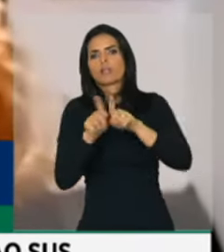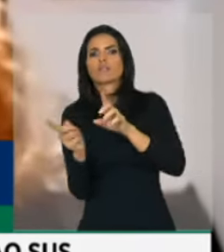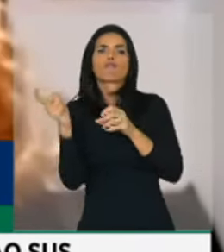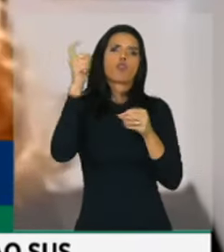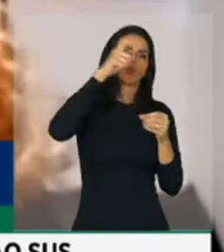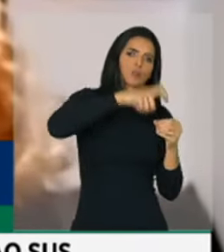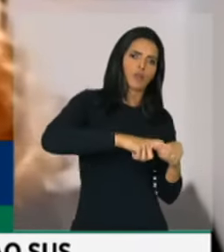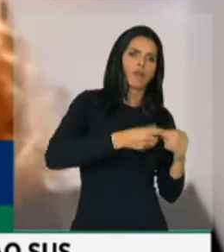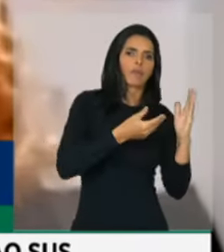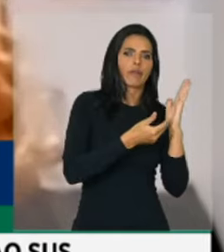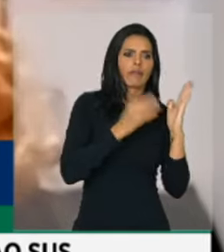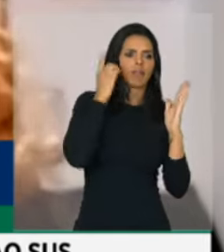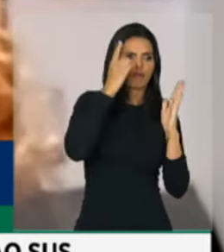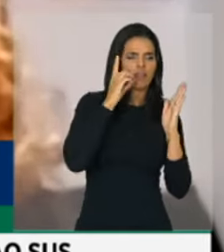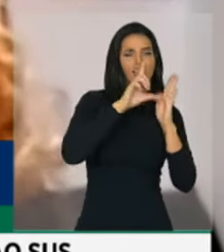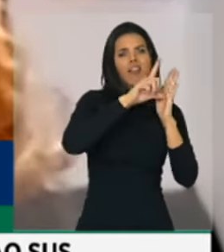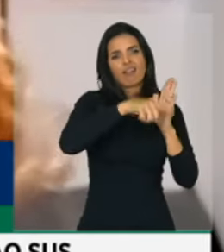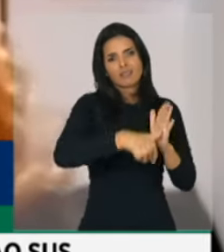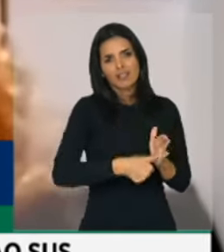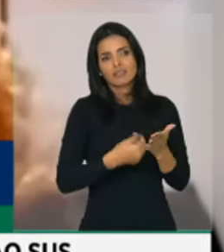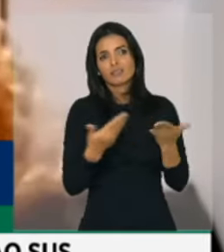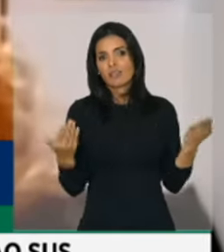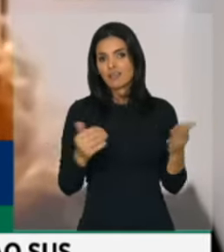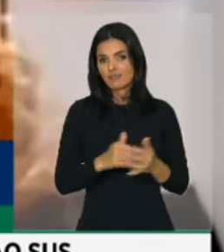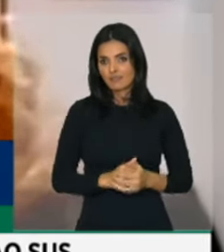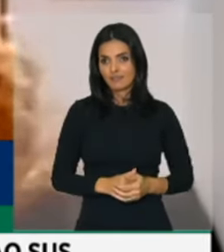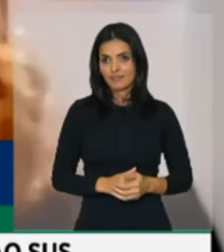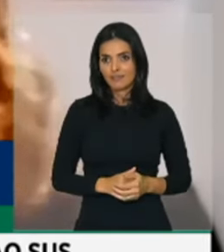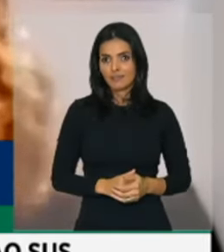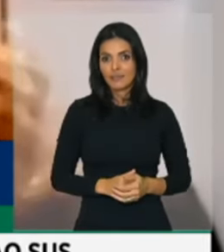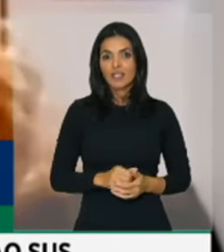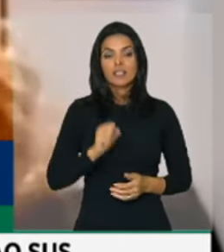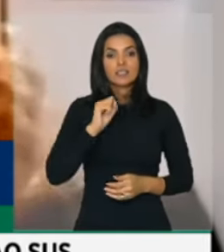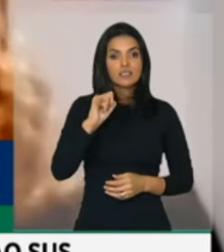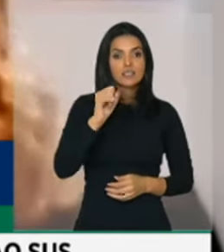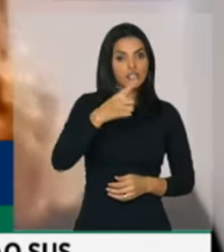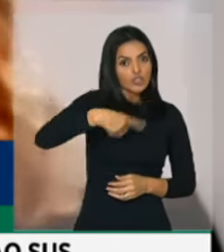ATRASAR AINDA MAIS A SUA EFICÁCIA. SE TODOS CONCORDAM, E SEMPRE FOI ASSIM, A GENTE CONSEGUE FAZER ISSO...